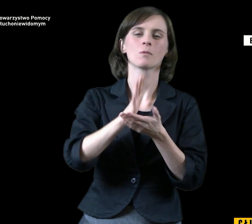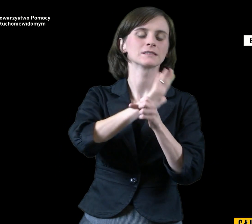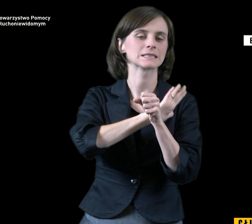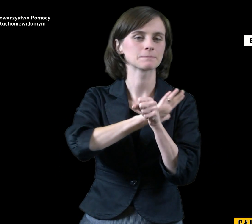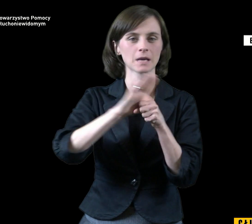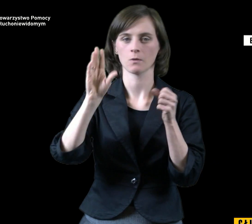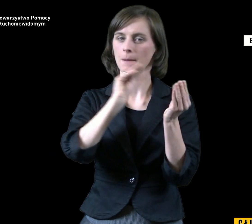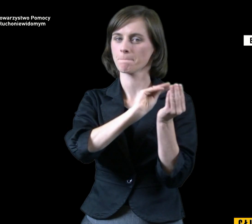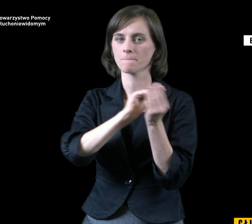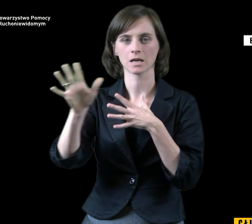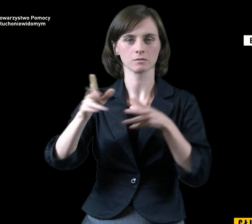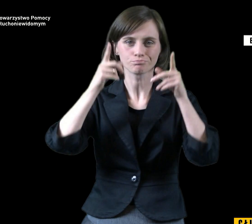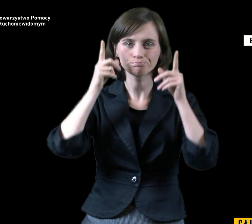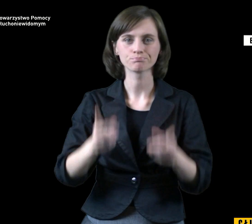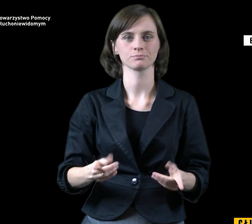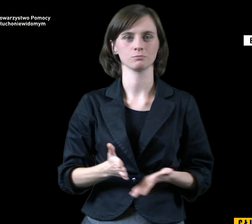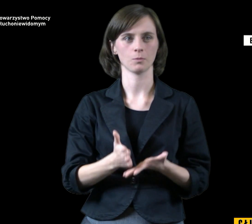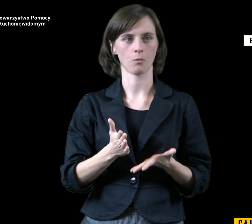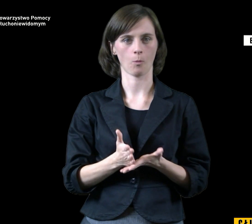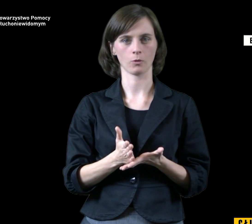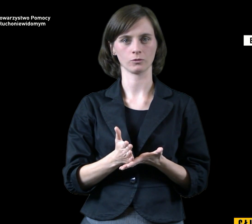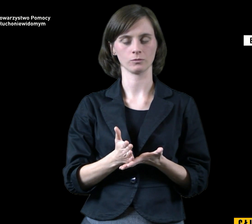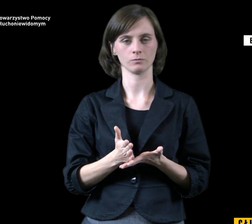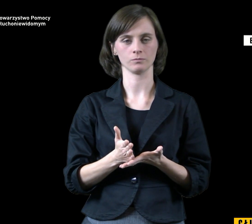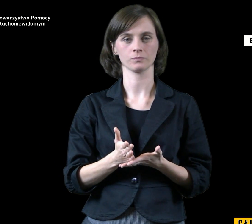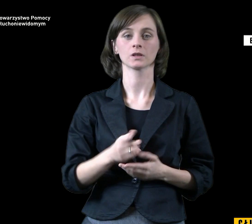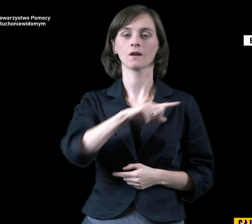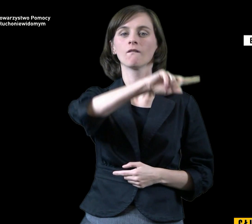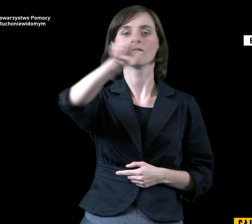z dowolnych miejsc w Polsce może otrzymać kompleksową, bezpłatną, konkretną pomoc.